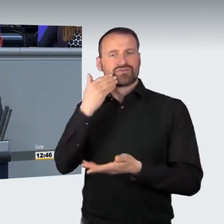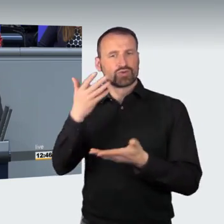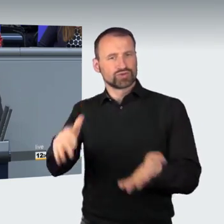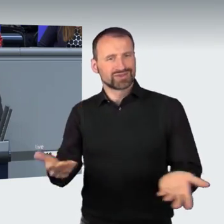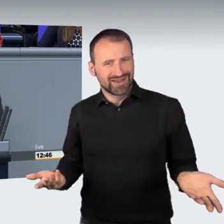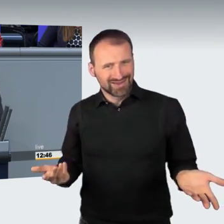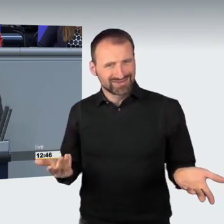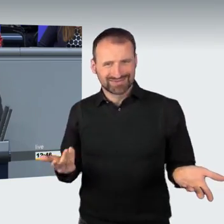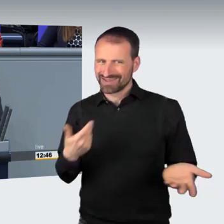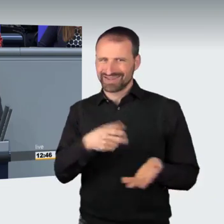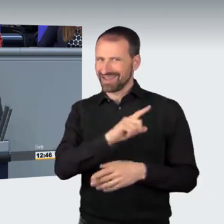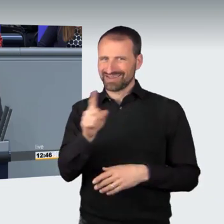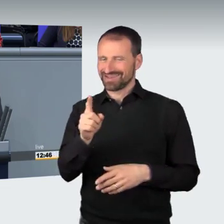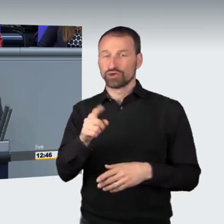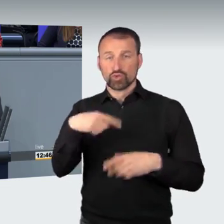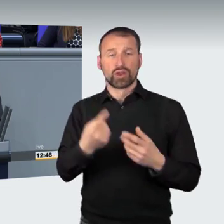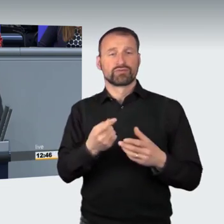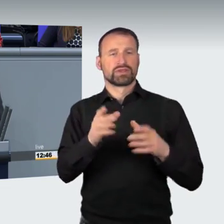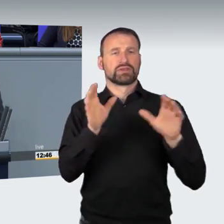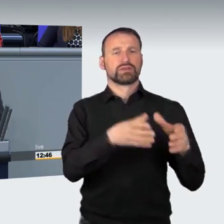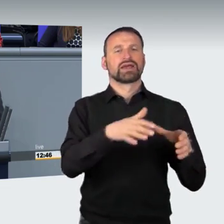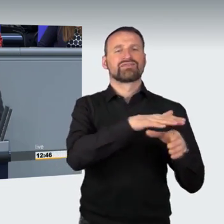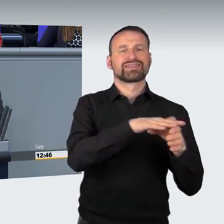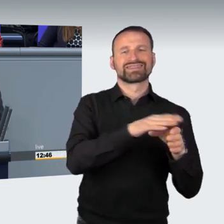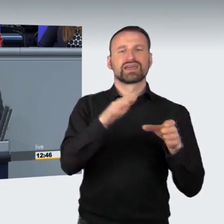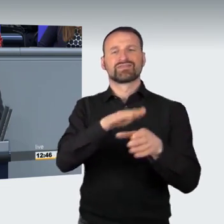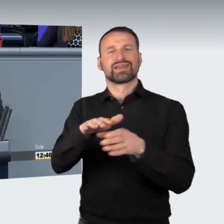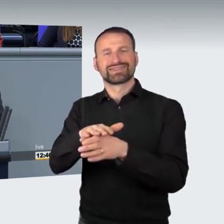der Opposition gehen leider vollkommen in die falsche Richtung.